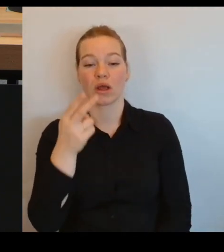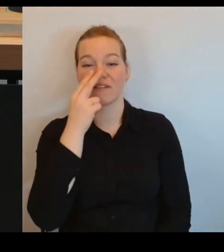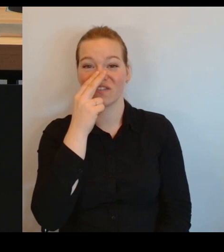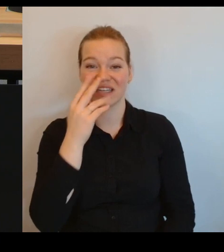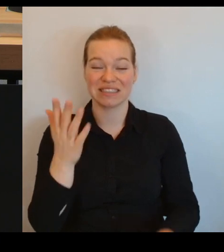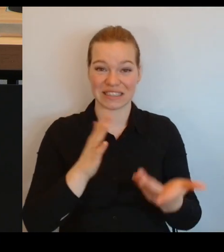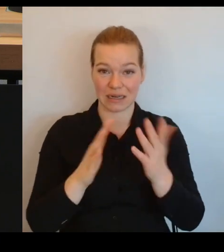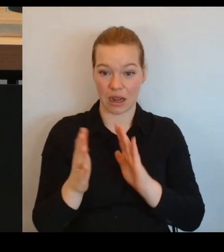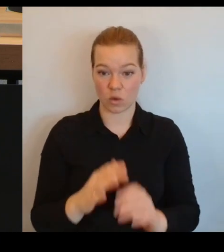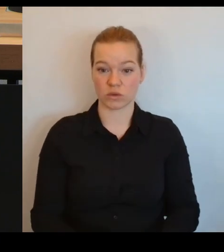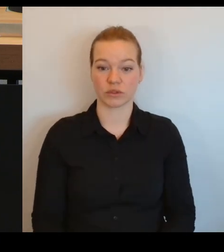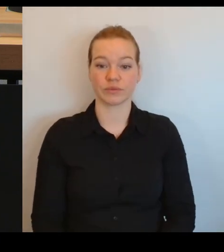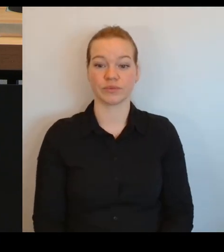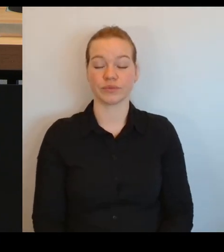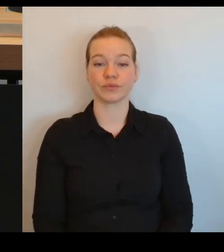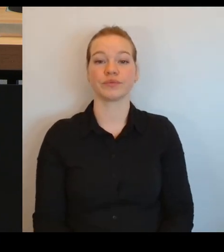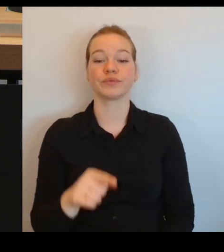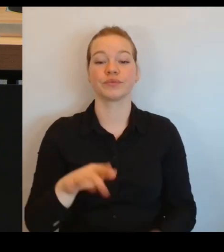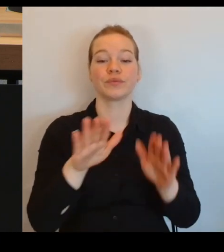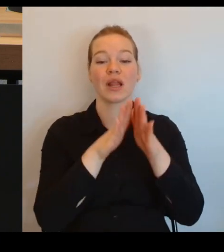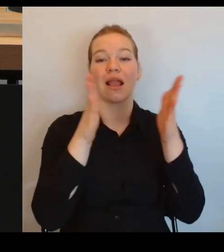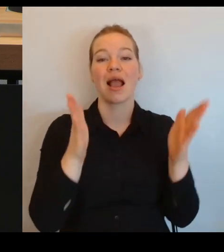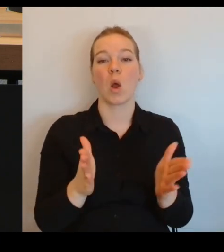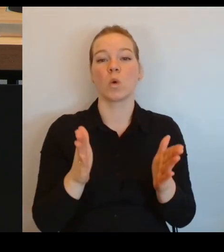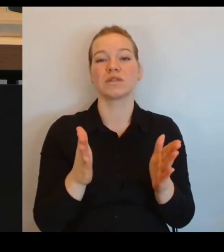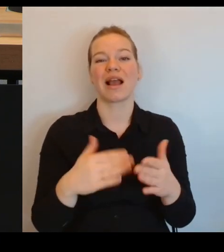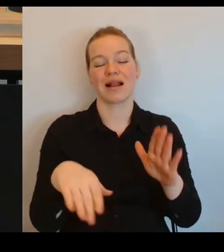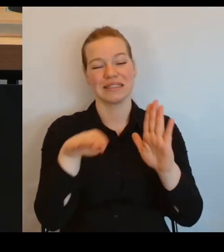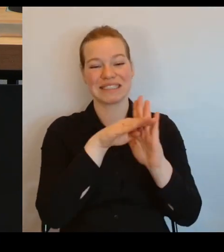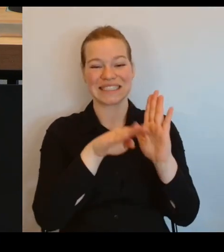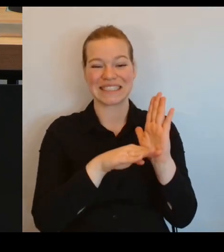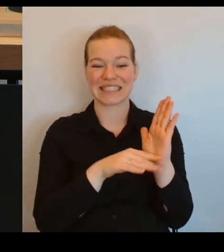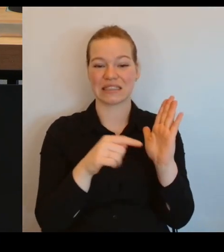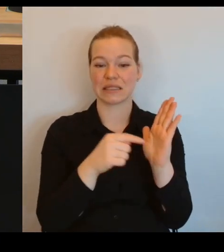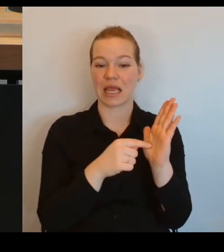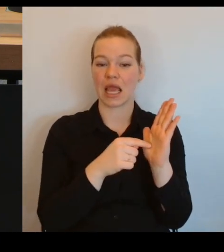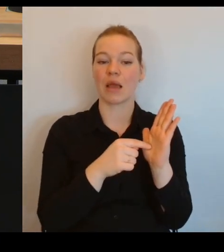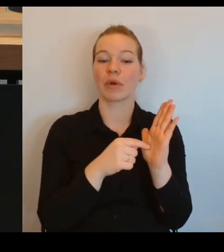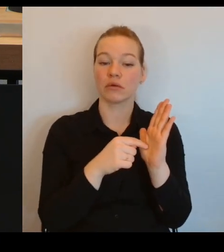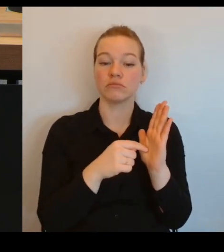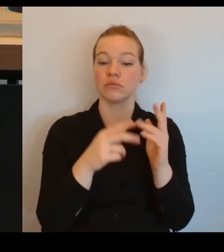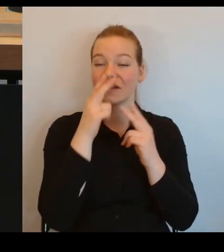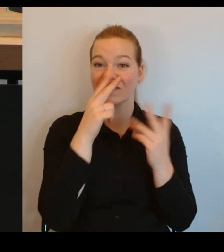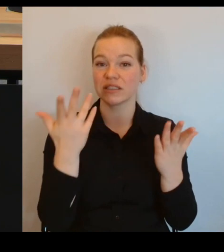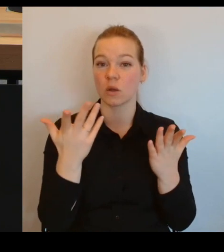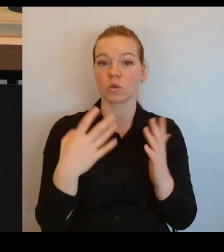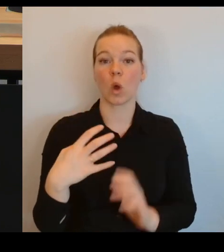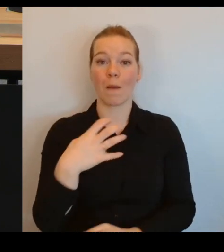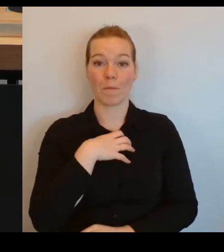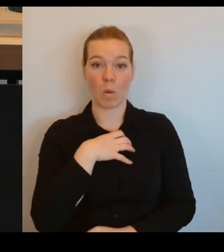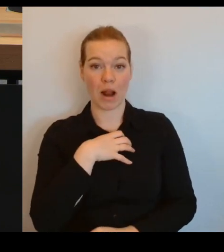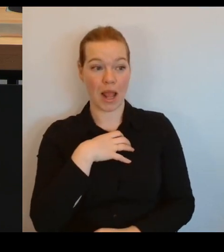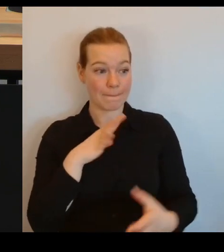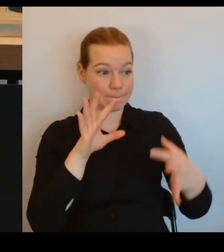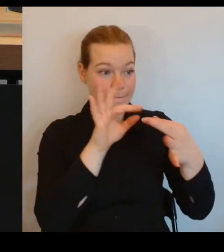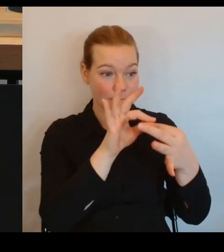verschaffen, aber ohne um die Probleme anzugehen und zu lösen. Und ehrlich gesagt, Herr Gorny, in Ihrer Rede gerade habe ich auch keine